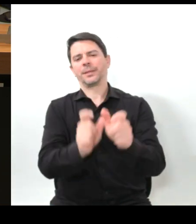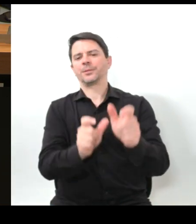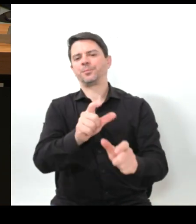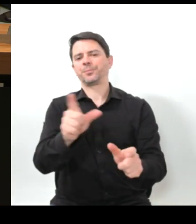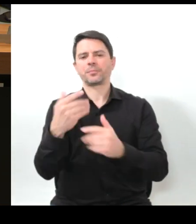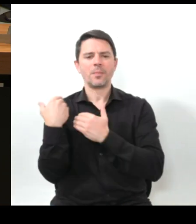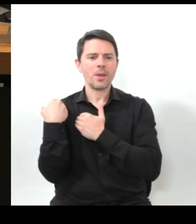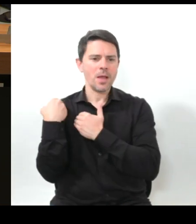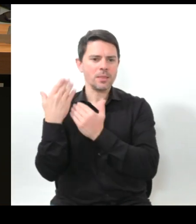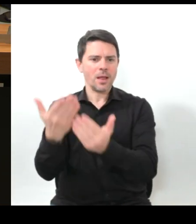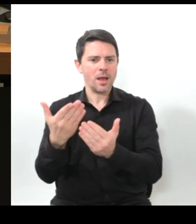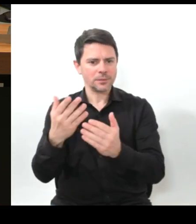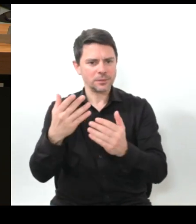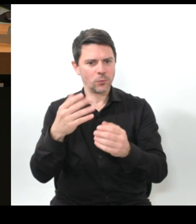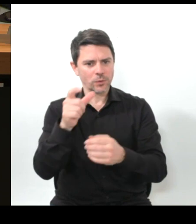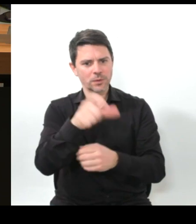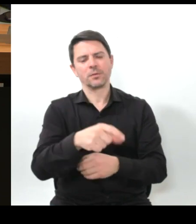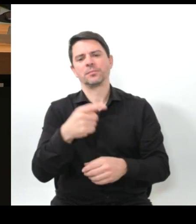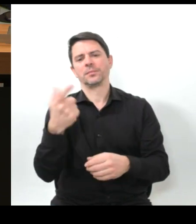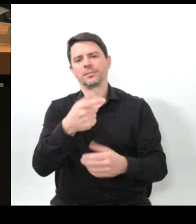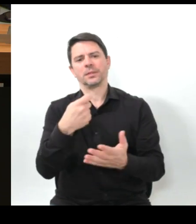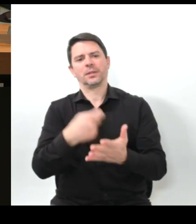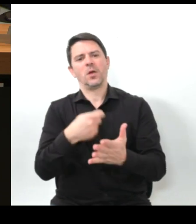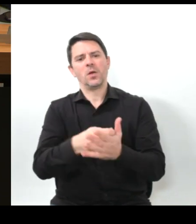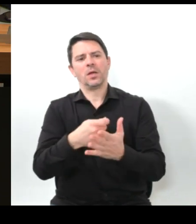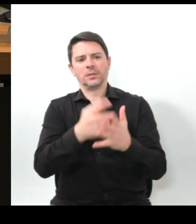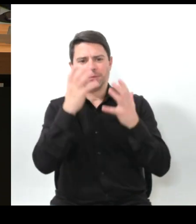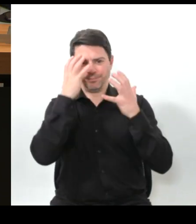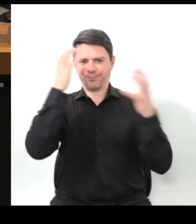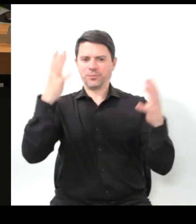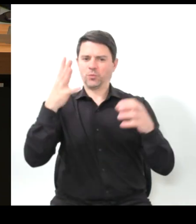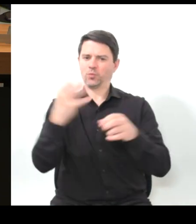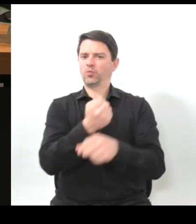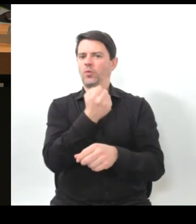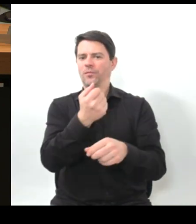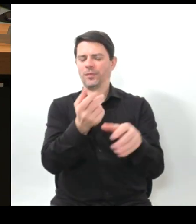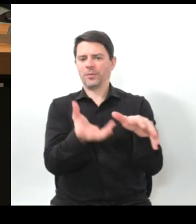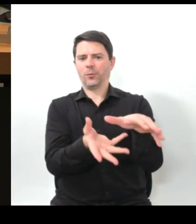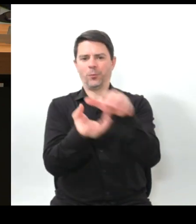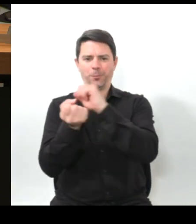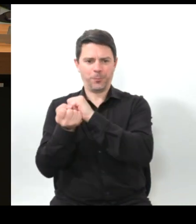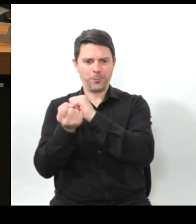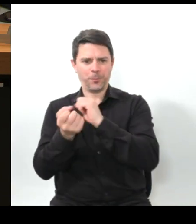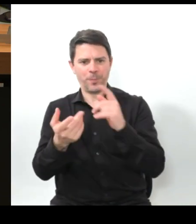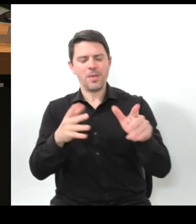und gut zu handeln. Denn das Ganze ist alles andere als ein Ruhmesblatt, was hier passiert ist.